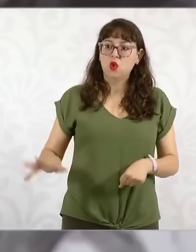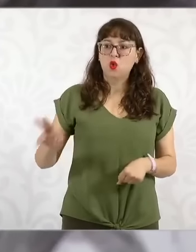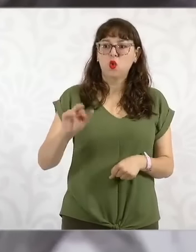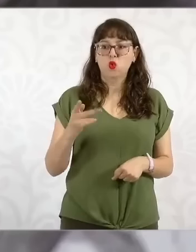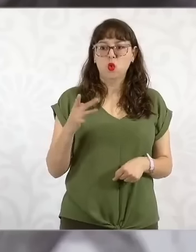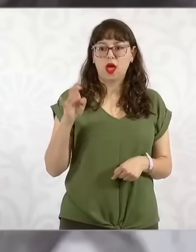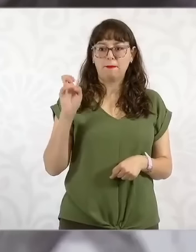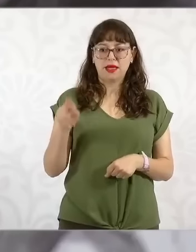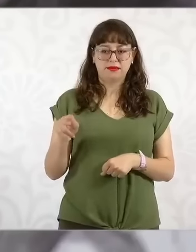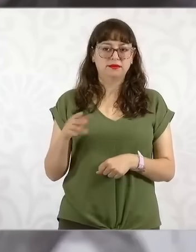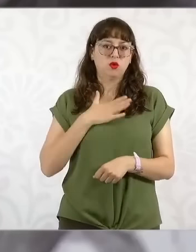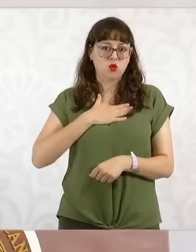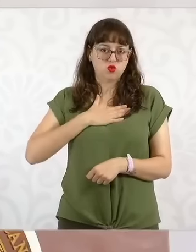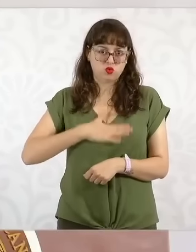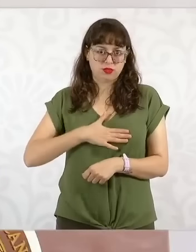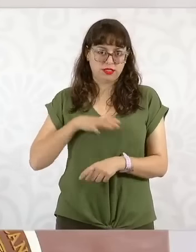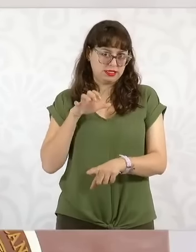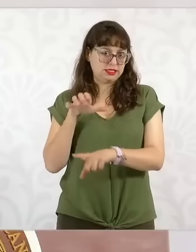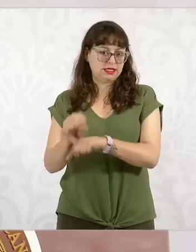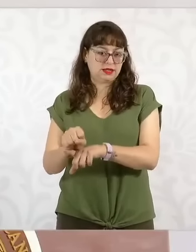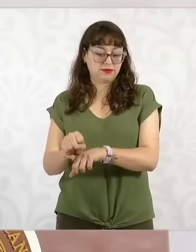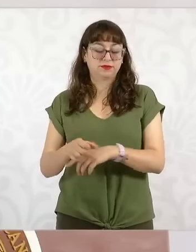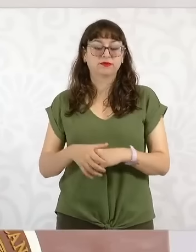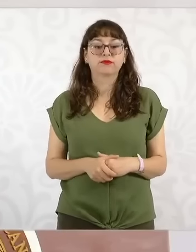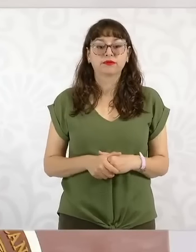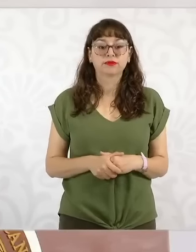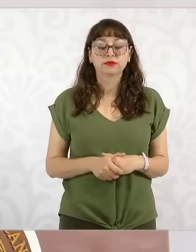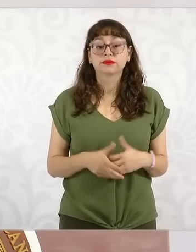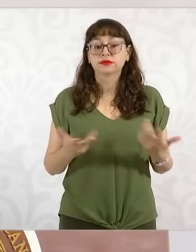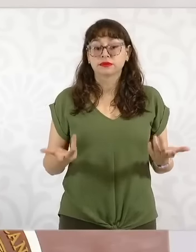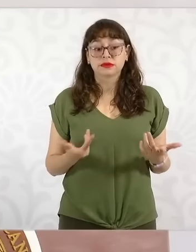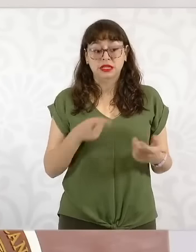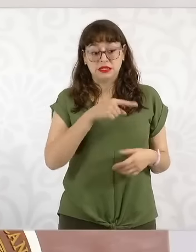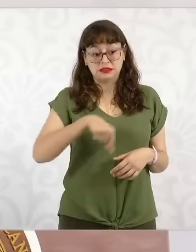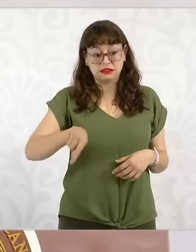La importancia de esta operación radica en que no se trata únicamente de la captura de personas,